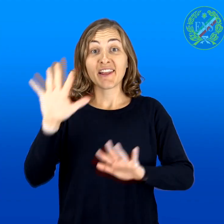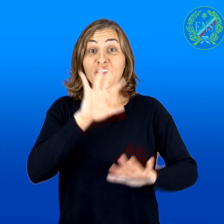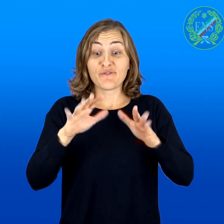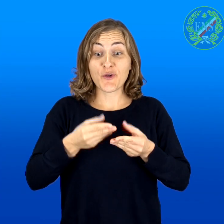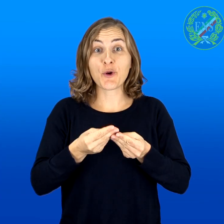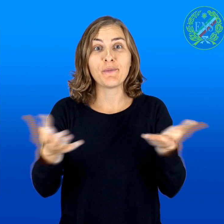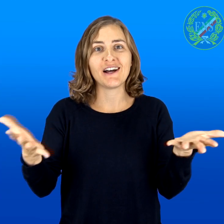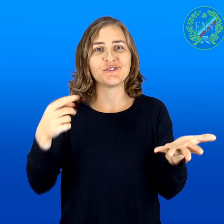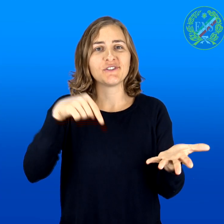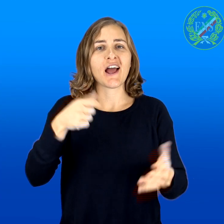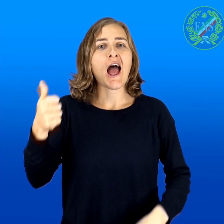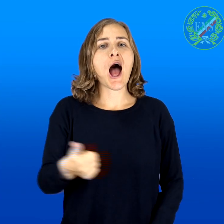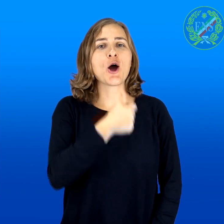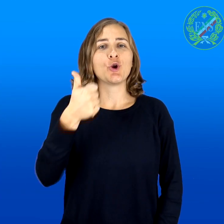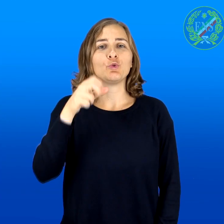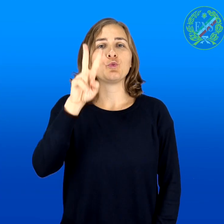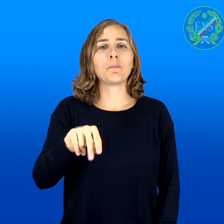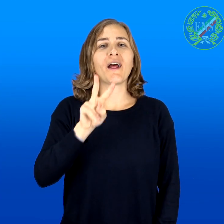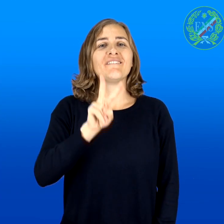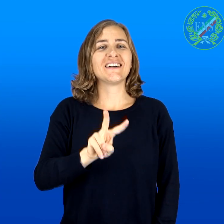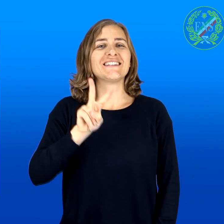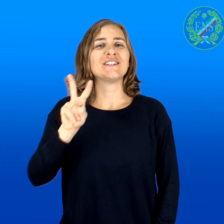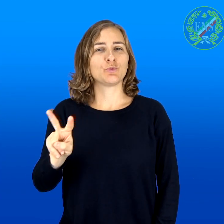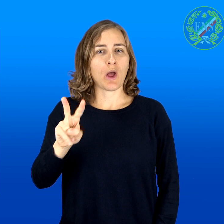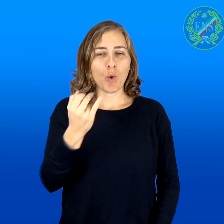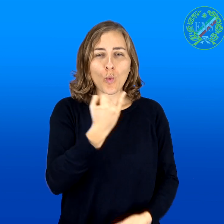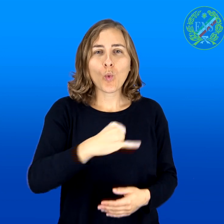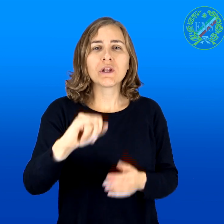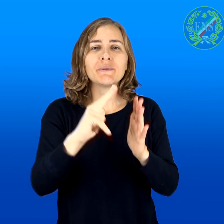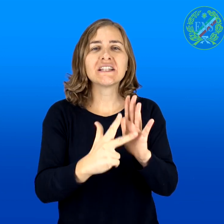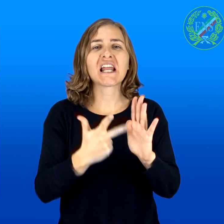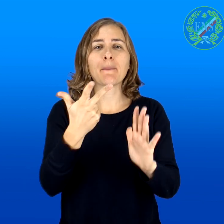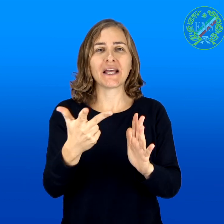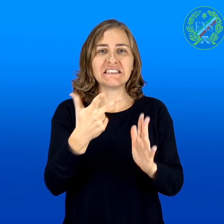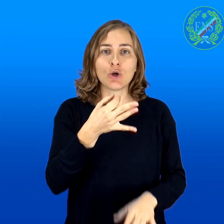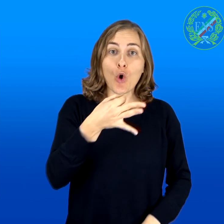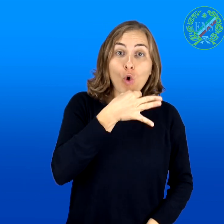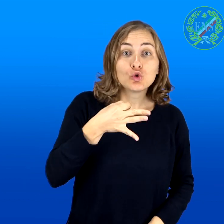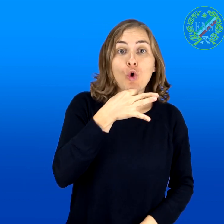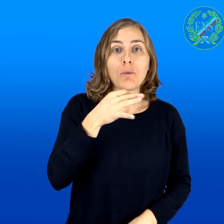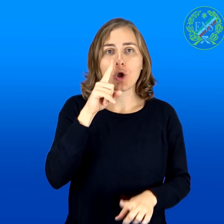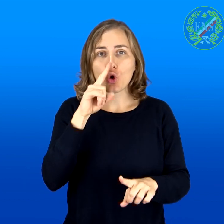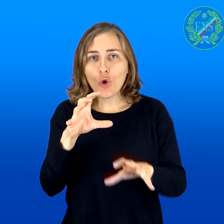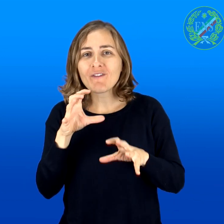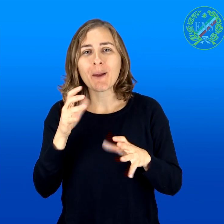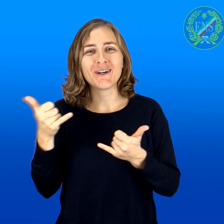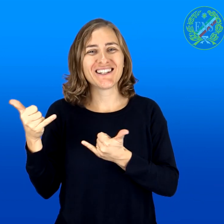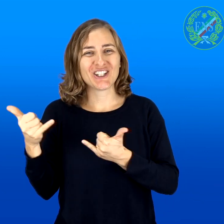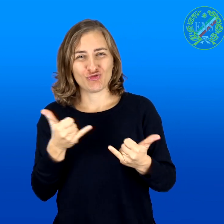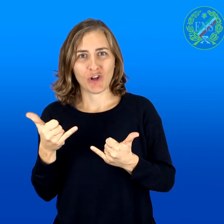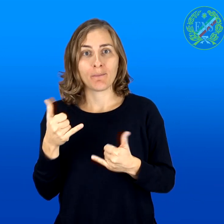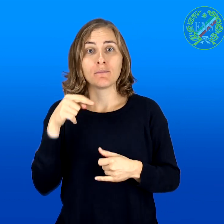Informiamo che in quest'ultimo trimestre del 2022, ossia nei mesi di ottobre, novembre e dicembre,